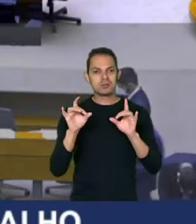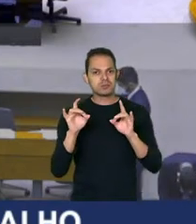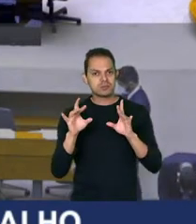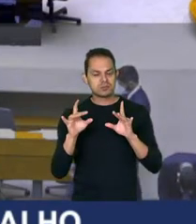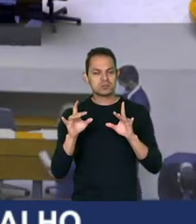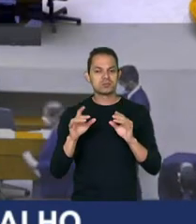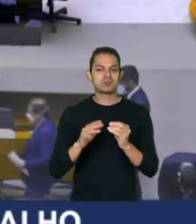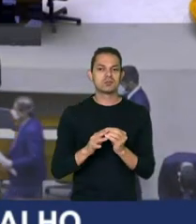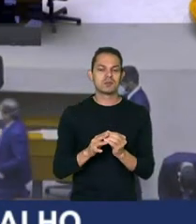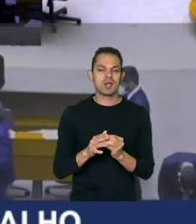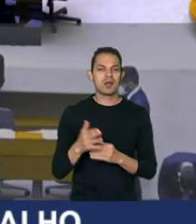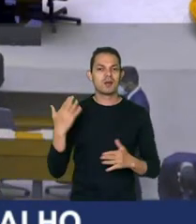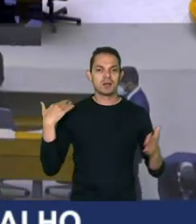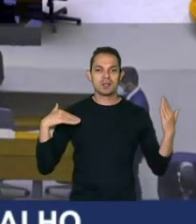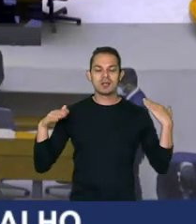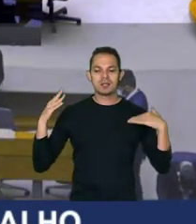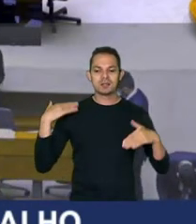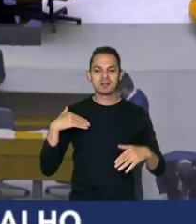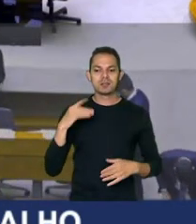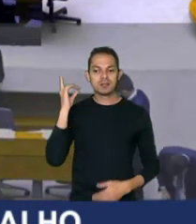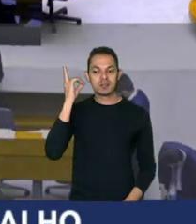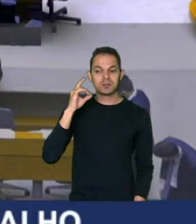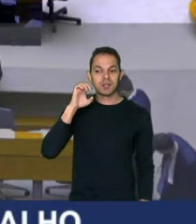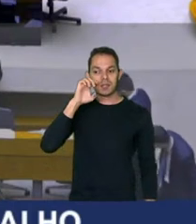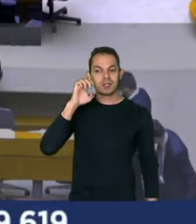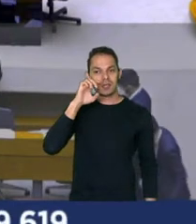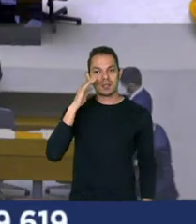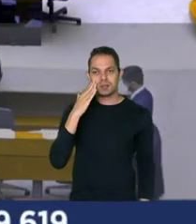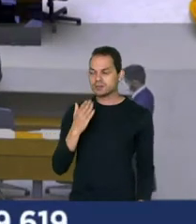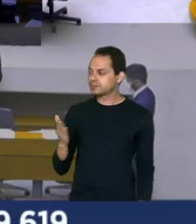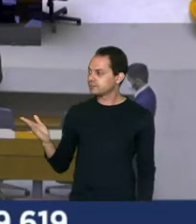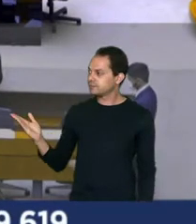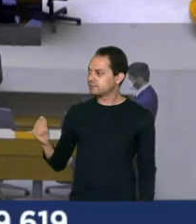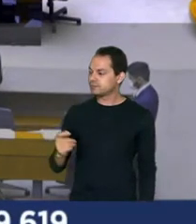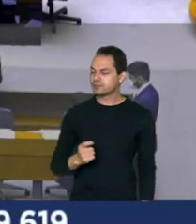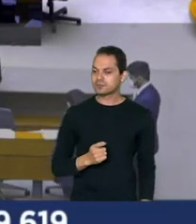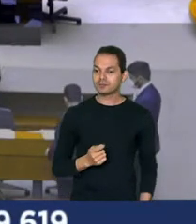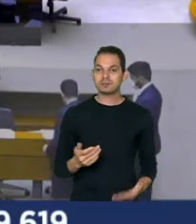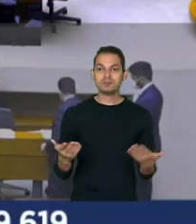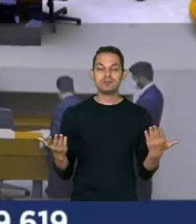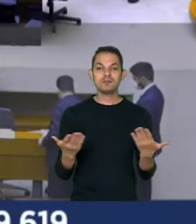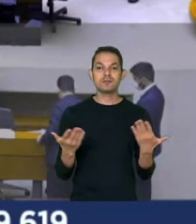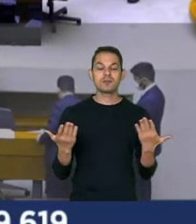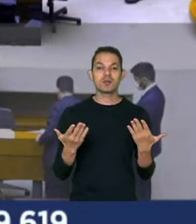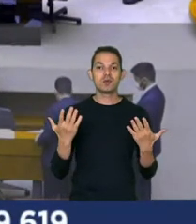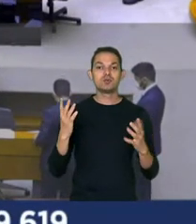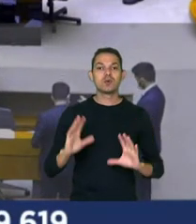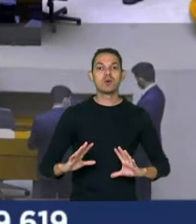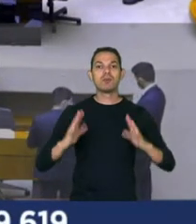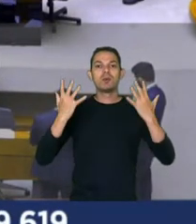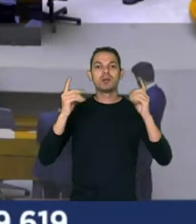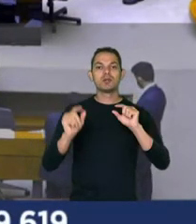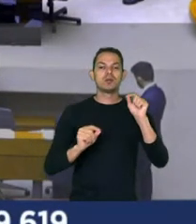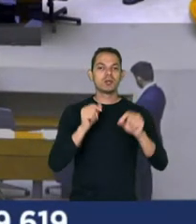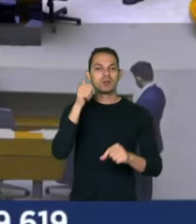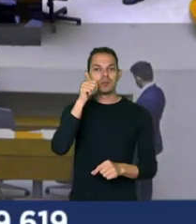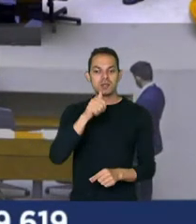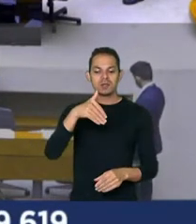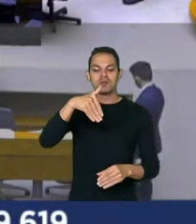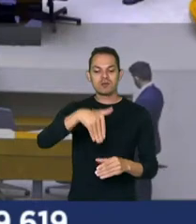SER INSTALADOS EM RESORTS COMO PARTE DE COMPLEXO INTEGRADO DE LAZER. DEPUTADA ERIKA -- KOKAY. [DEPUTADA]: NÓS COMEMORAMOS O VOTO FEMININO NO BRASIL. O VOTO